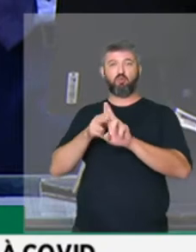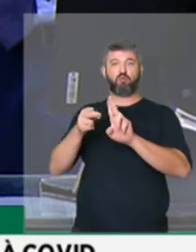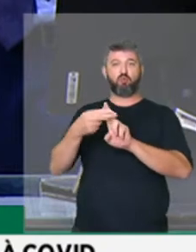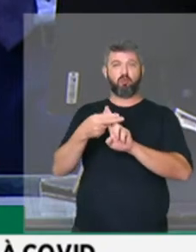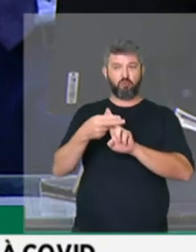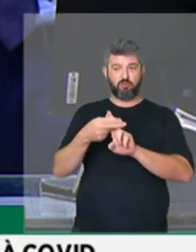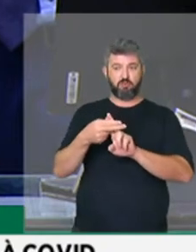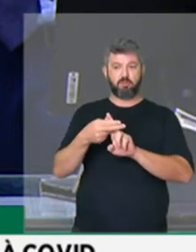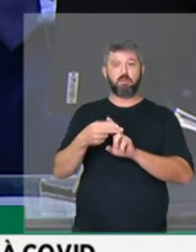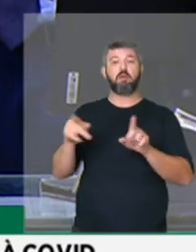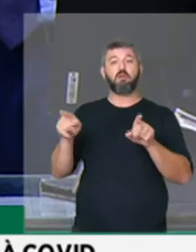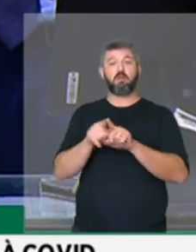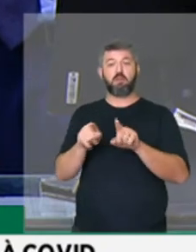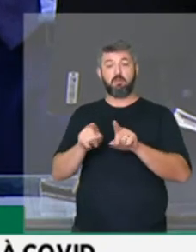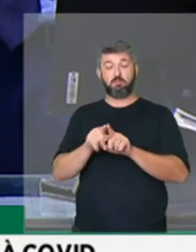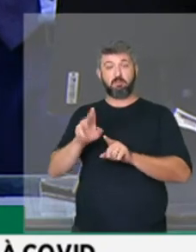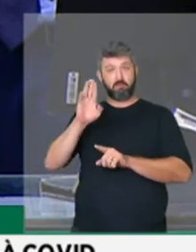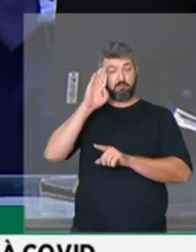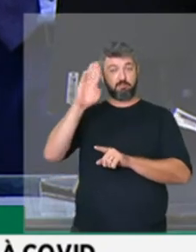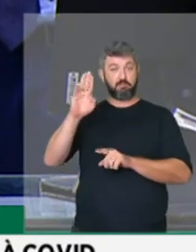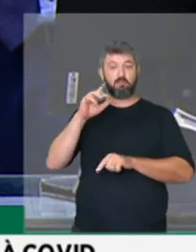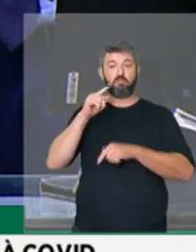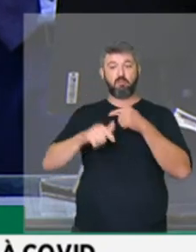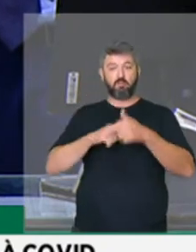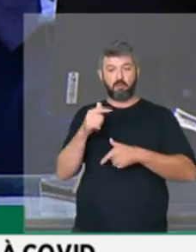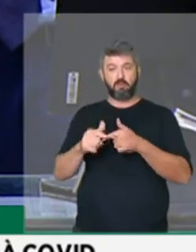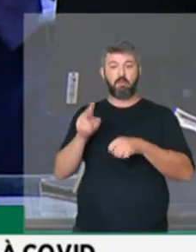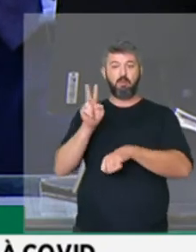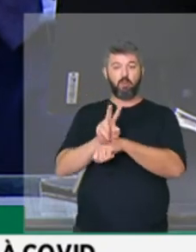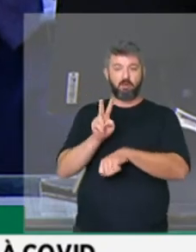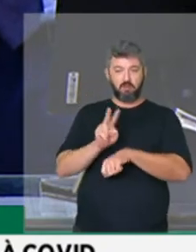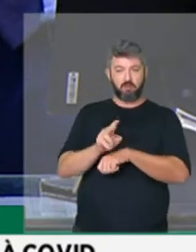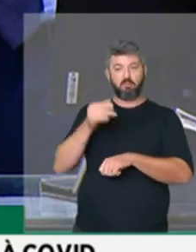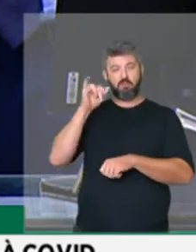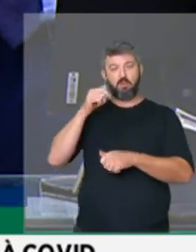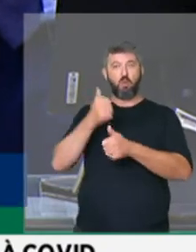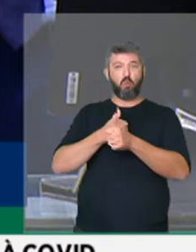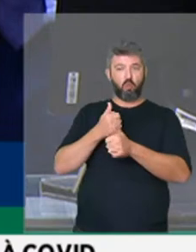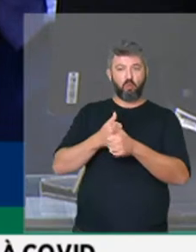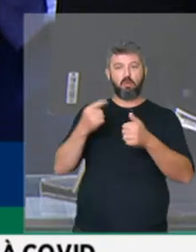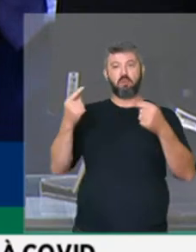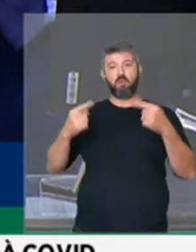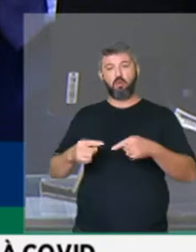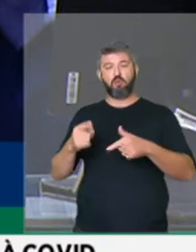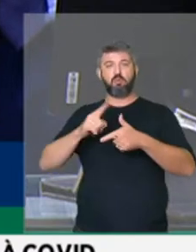PELO DECRETO LEGISLATIVO N° 6/20, PENDENTE DE PARECERES DAS COMISSÕES DE SEGURIDADE SOCIAL E FAMÍLIA E DE FINANÇAS E TRIBUTAÇÃO E DE CONSTITUIÇÃO, JUSTIÇA E